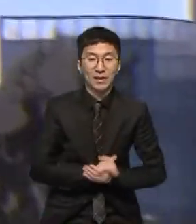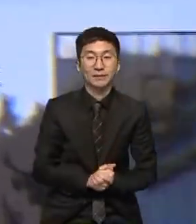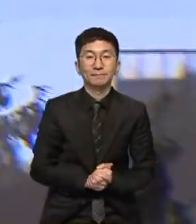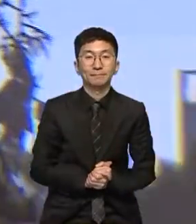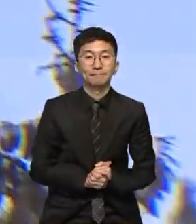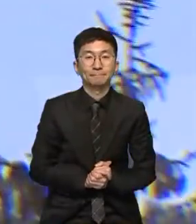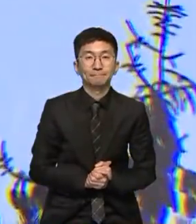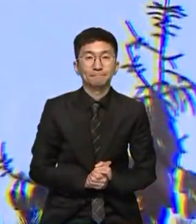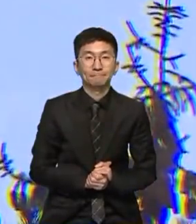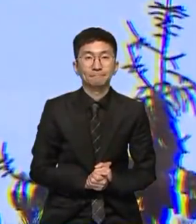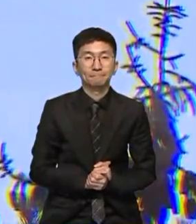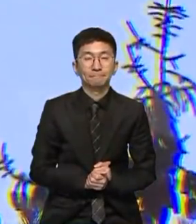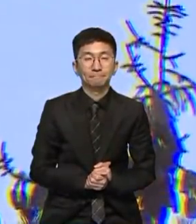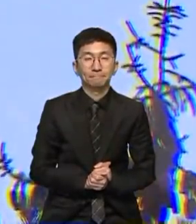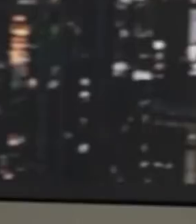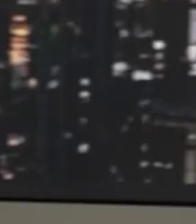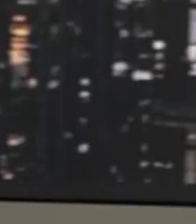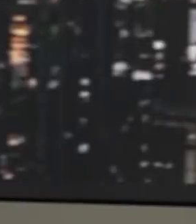(앵커) 코로나 소식 몇 가지 더 전해 드리겠습니다.